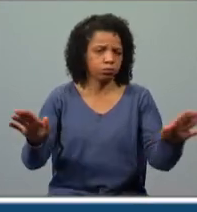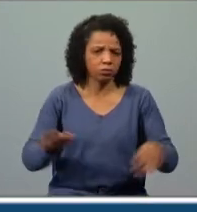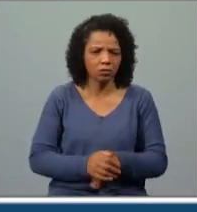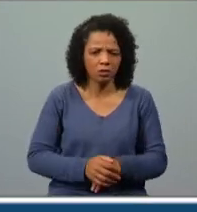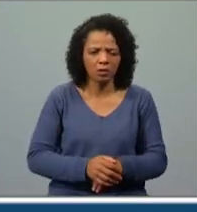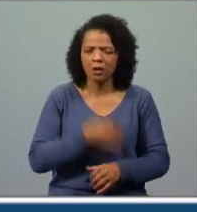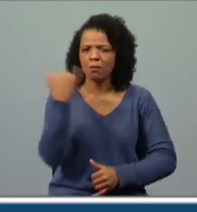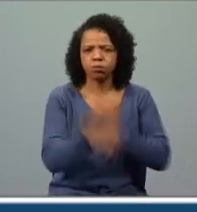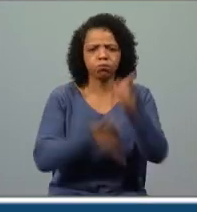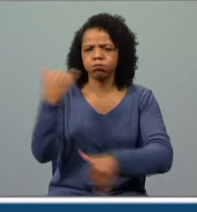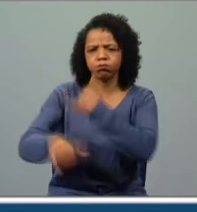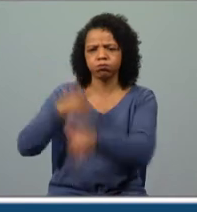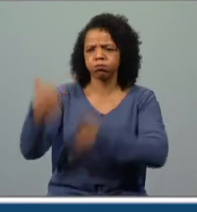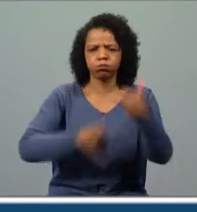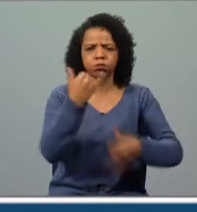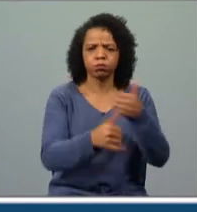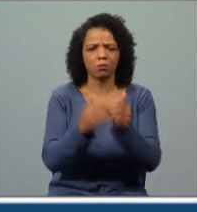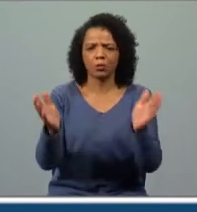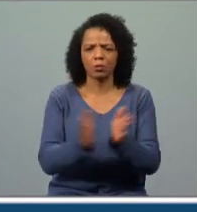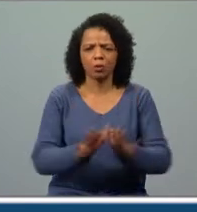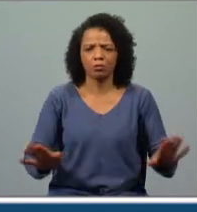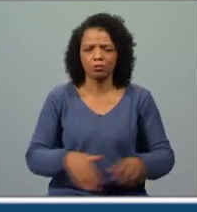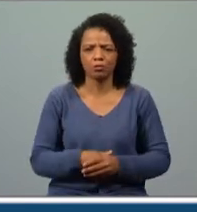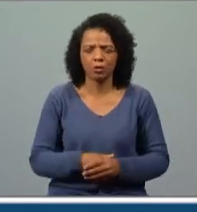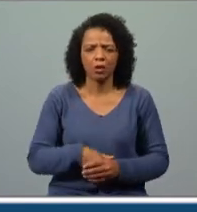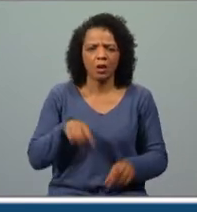bate em toda a gente continha aqueles ataques de Fúria polifemo da vamos para 擊中每個人都包含那些Let's Go 的多語言憤怒攻擊